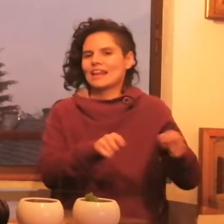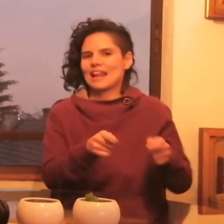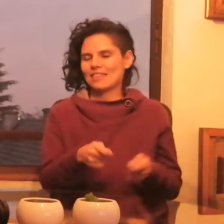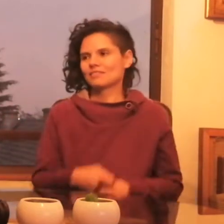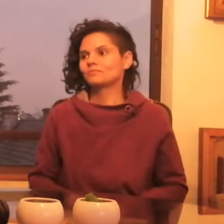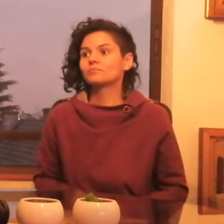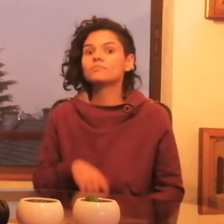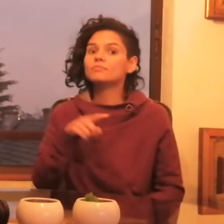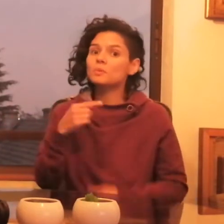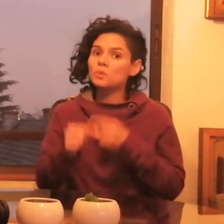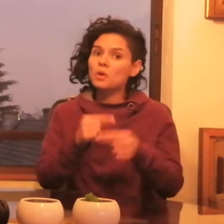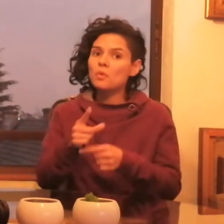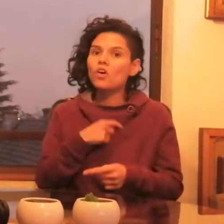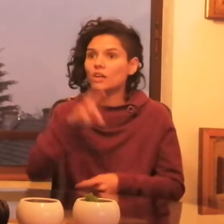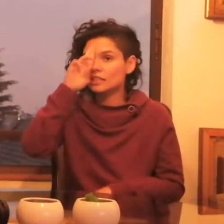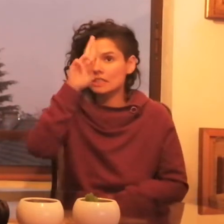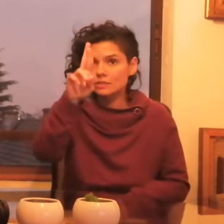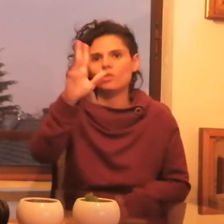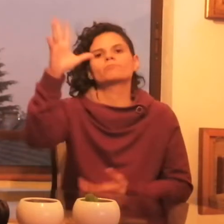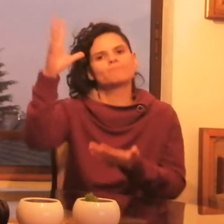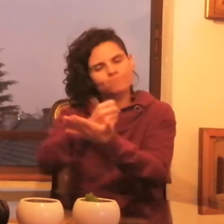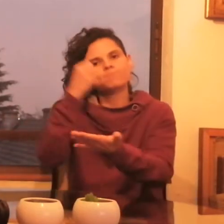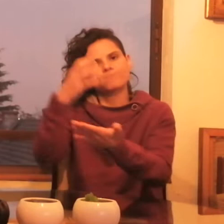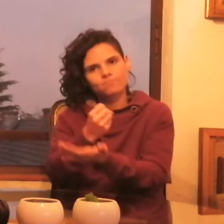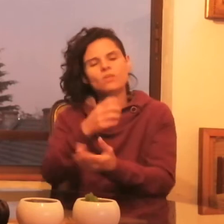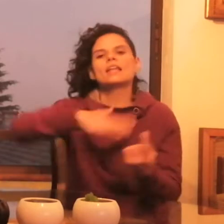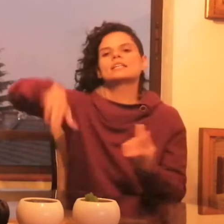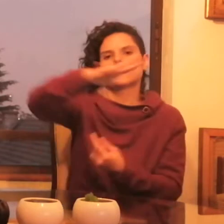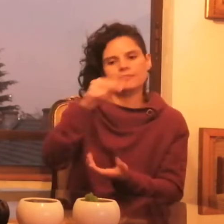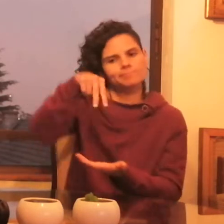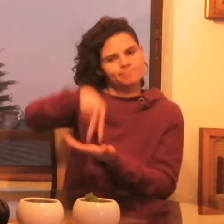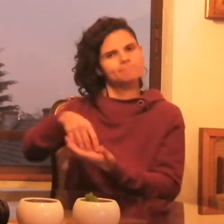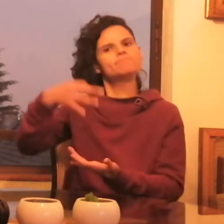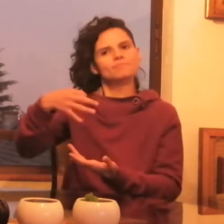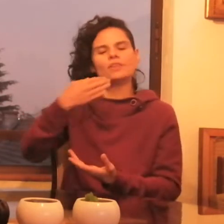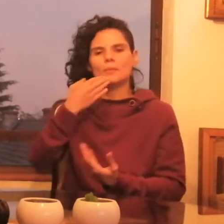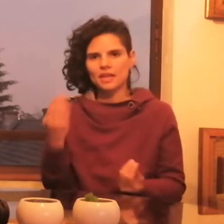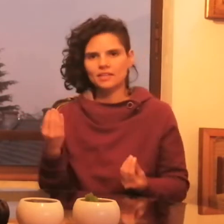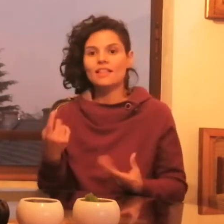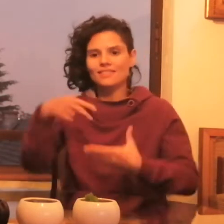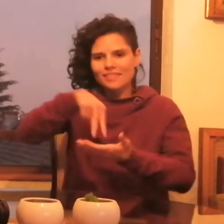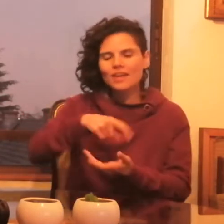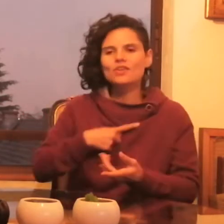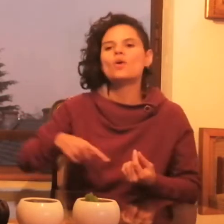y supiste ganarte el respeto, el espacio dentro de una escena complicada